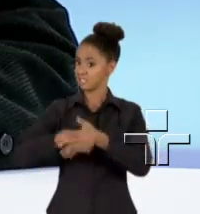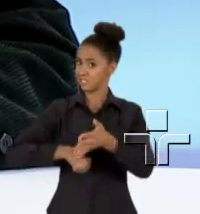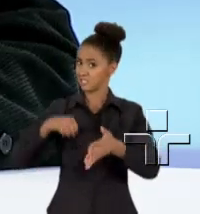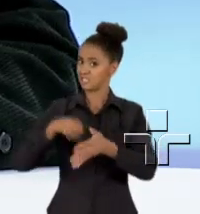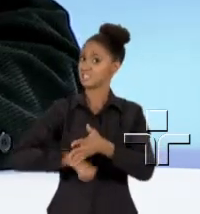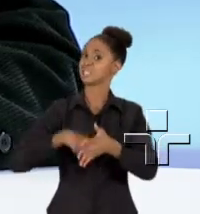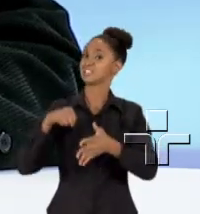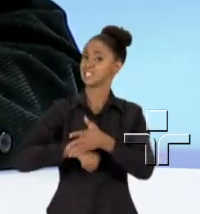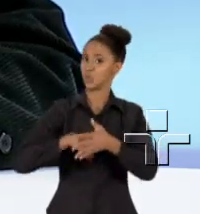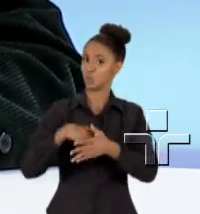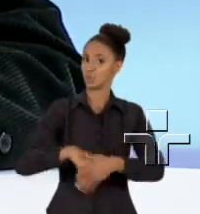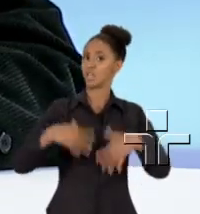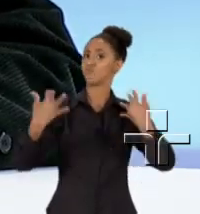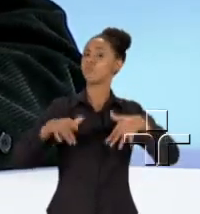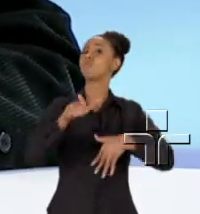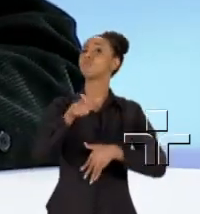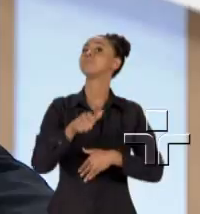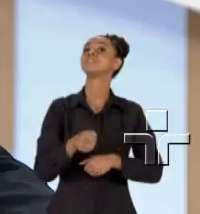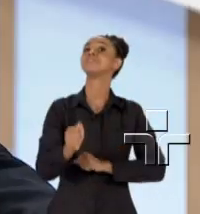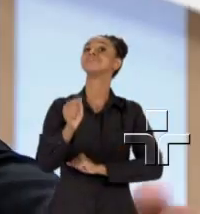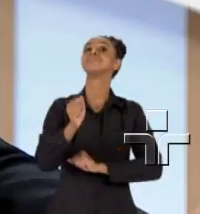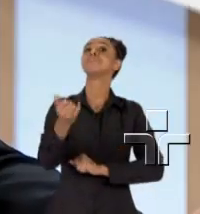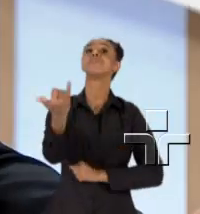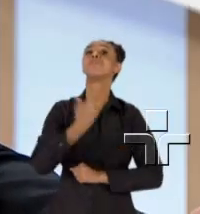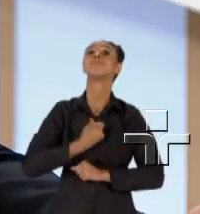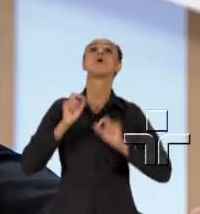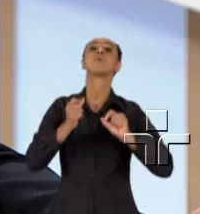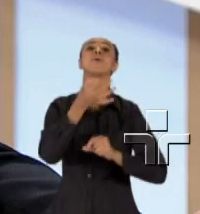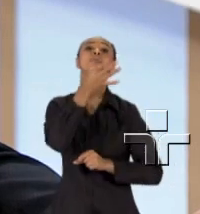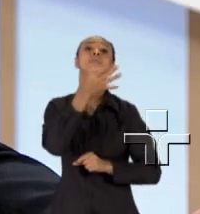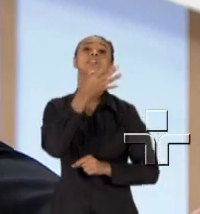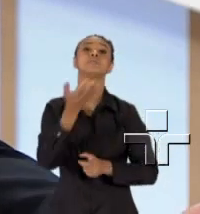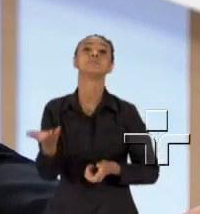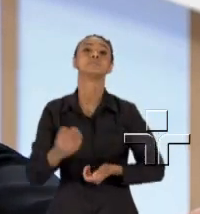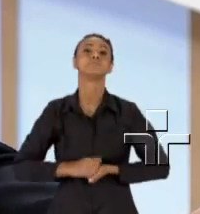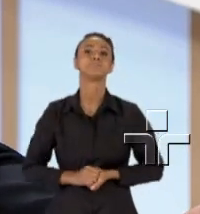O que você me diz disso?